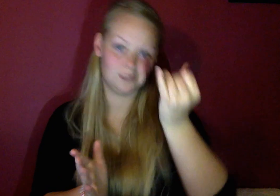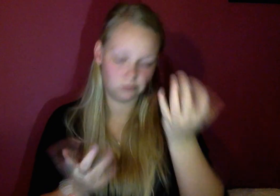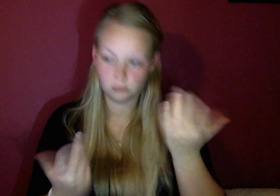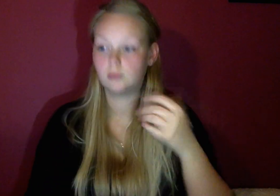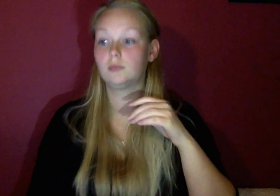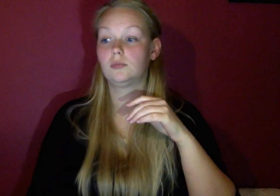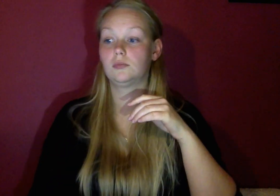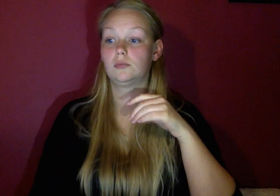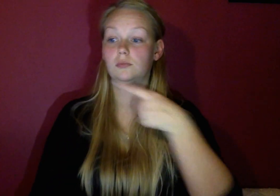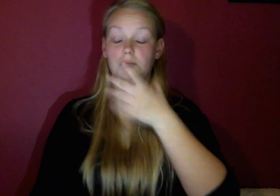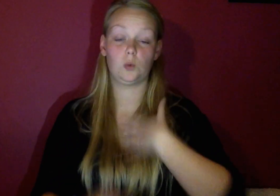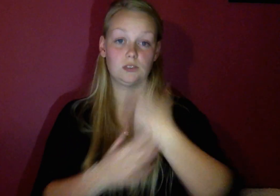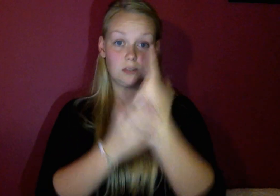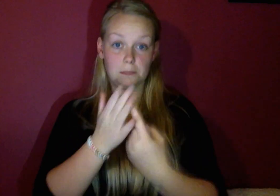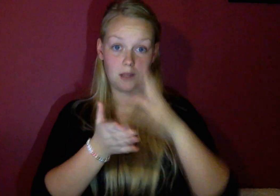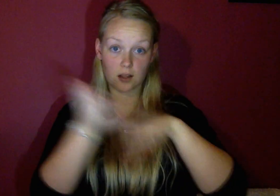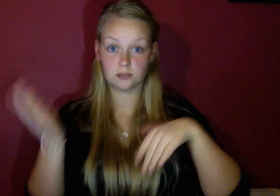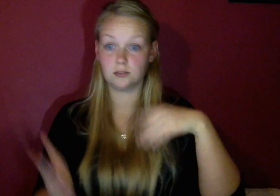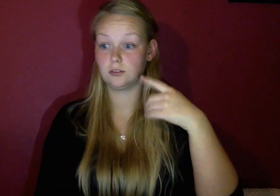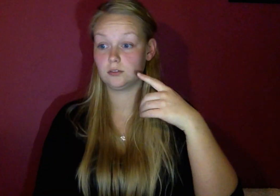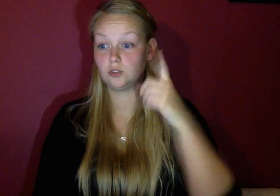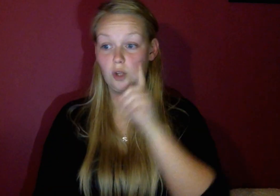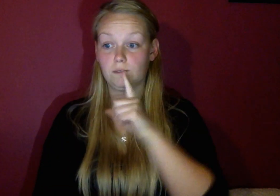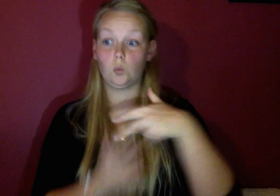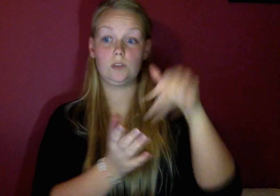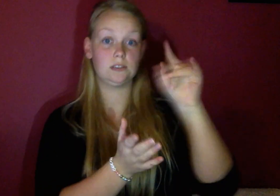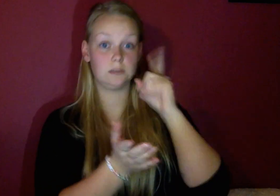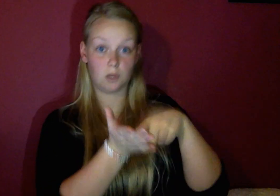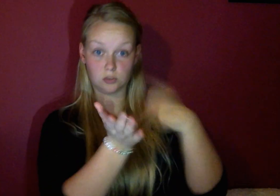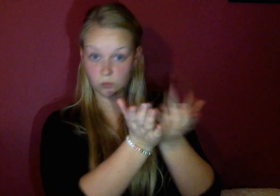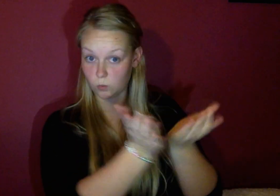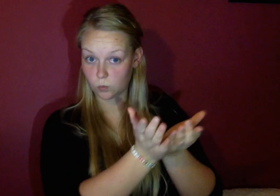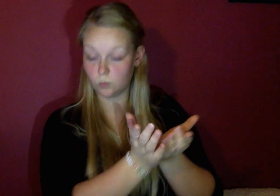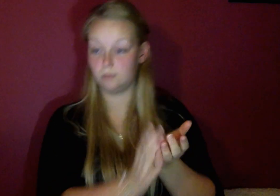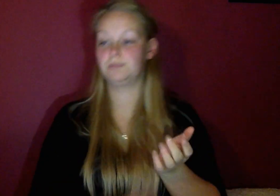CI (Cochlea Implantat) mår sämre än döva som går i specialskolor?"